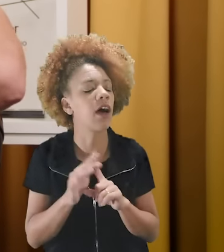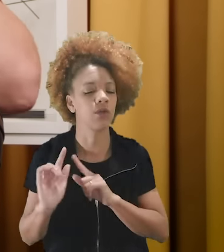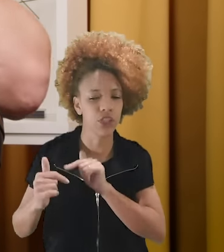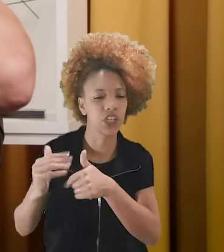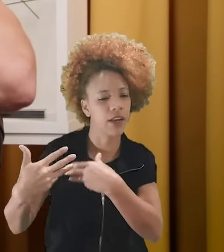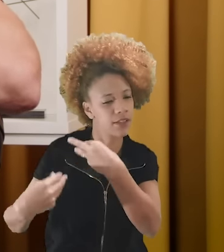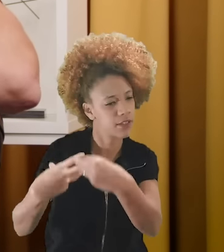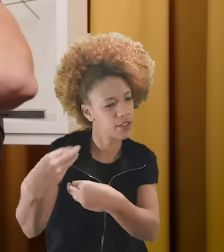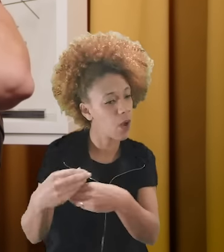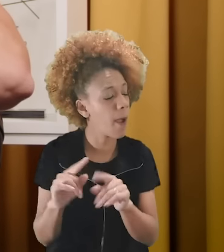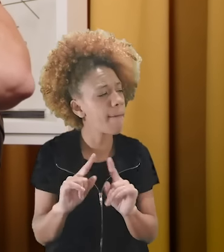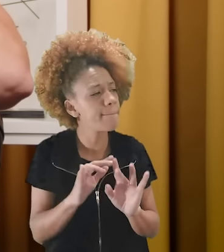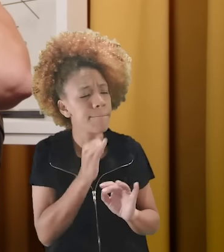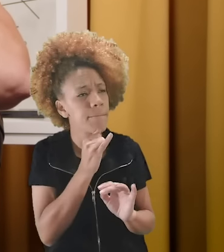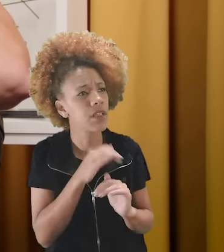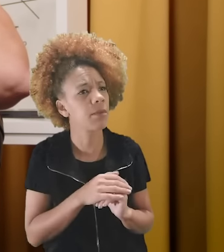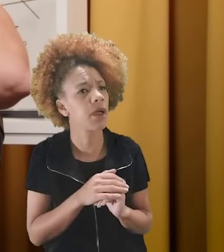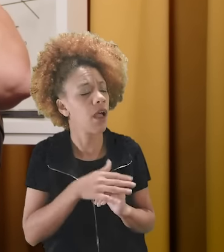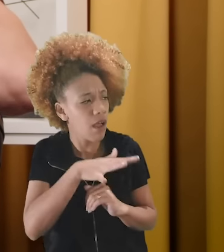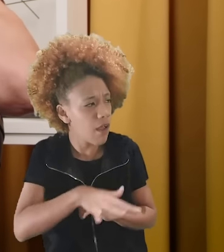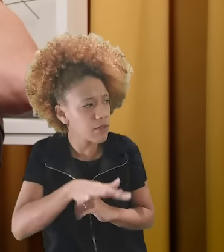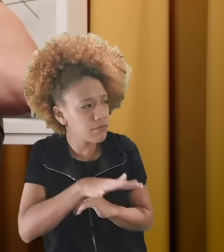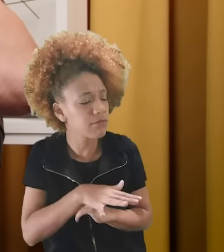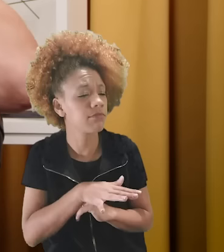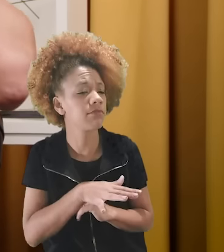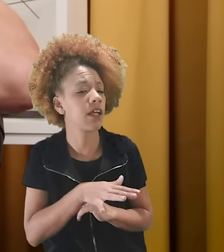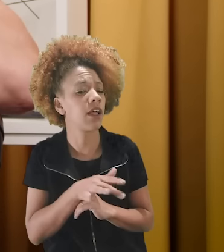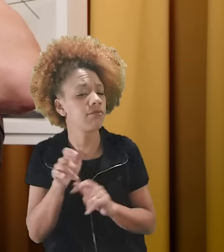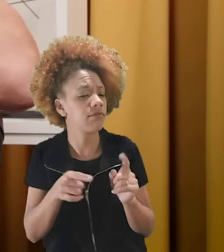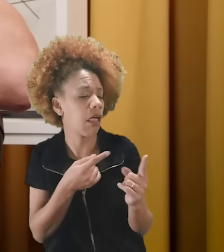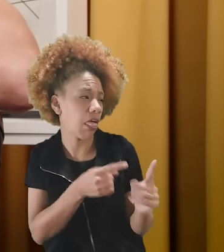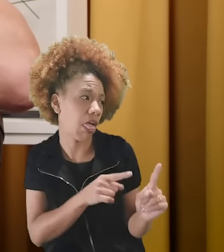geração e tal e tu tá me dizendo que essa galera é um bando de cara que fica ameaçando mulher meio